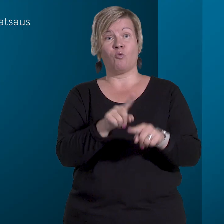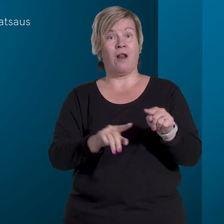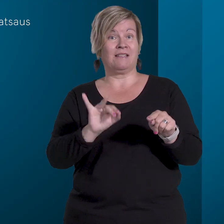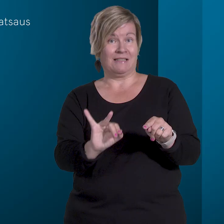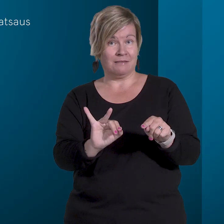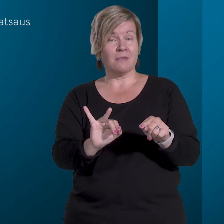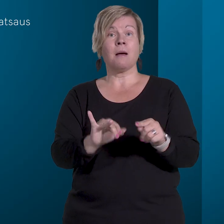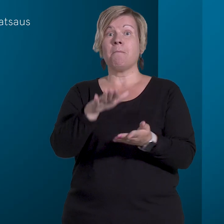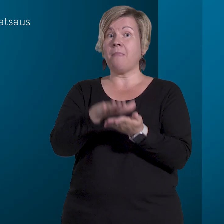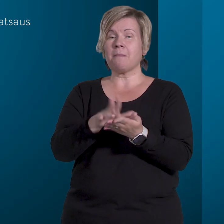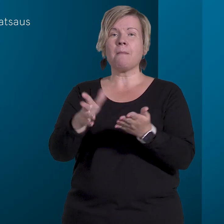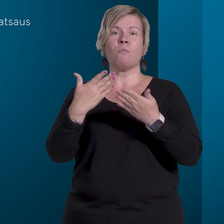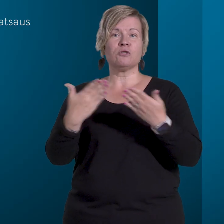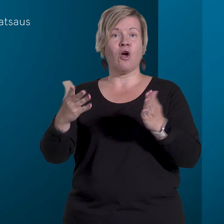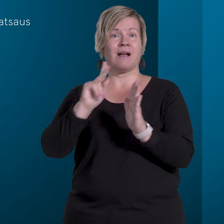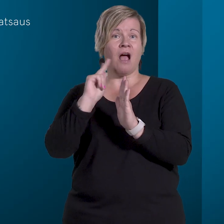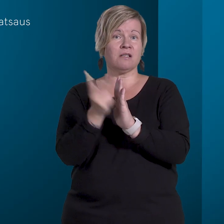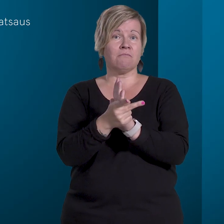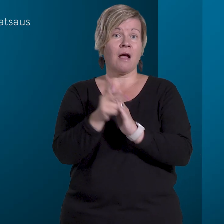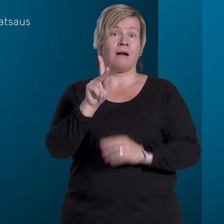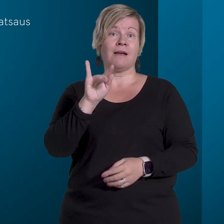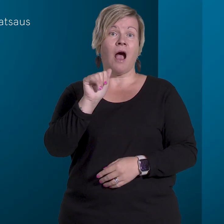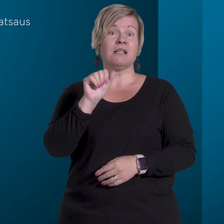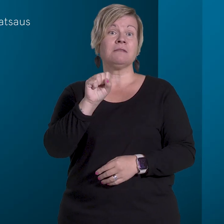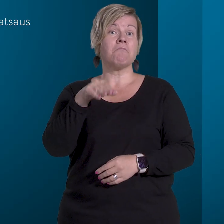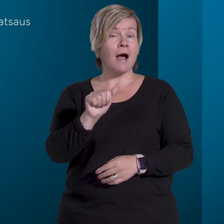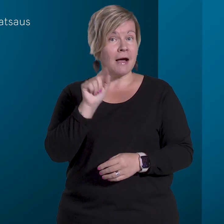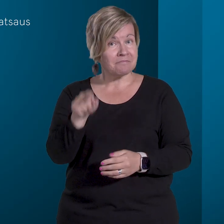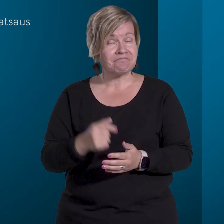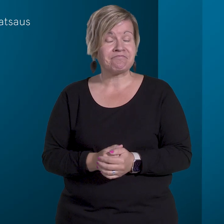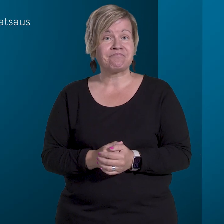keskiviikkona 11.9.2024 kello 15:00-18:30.